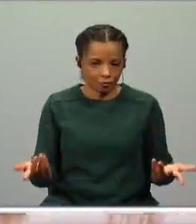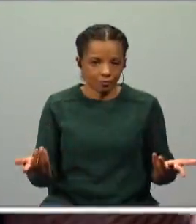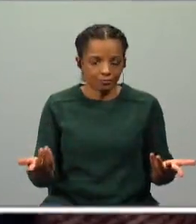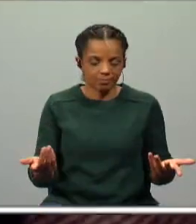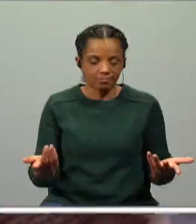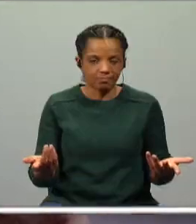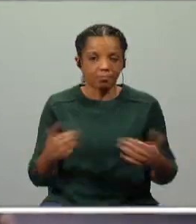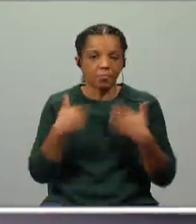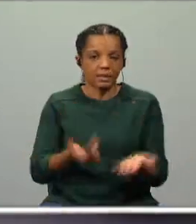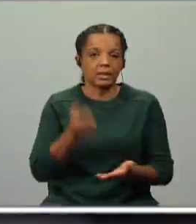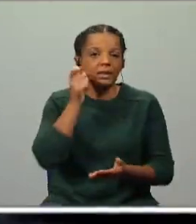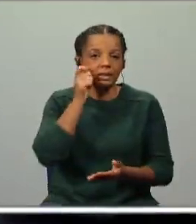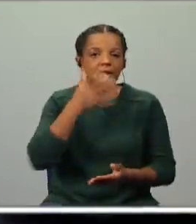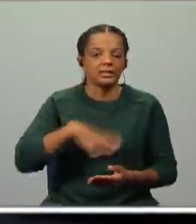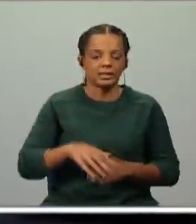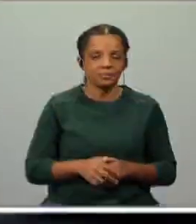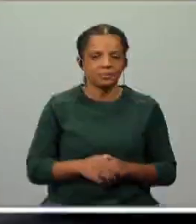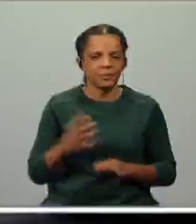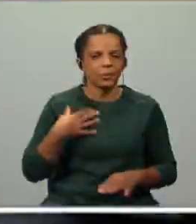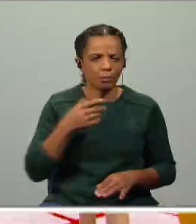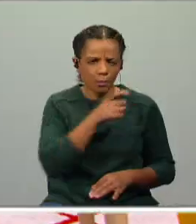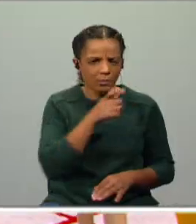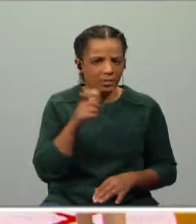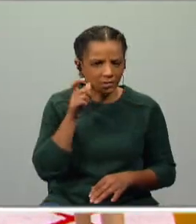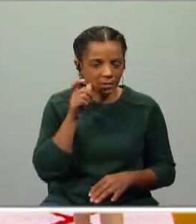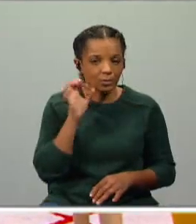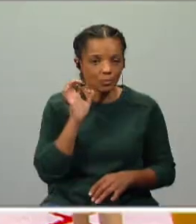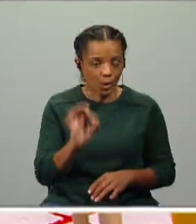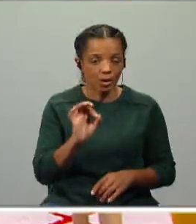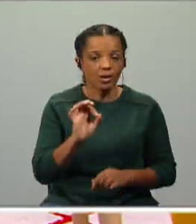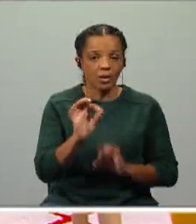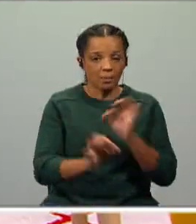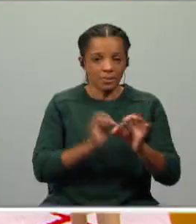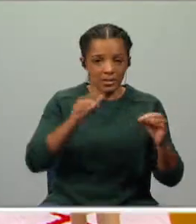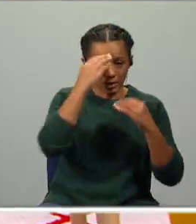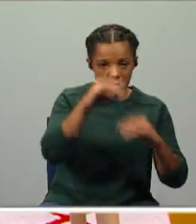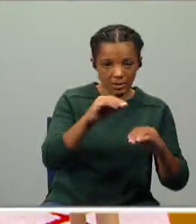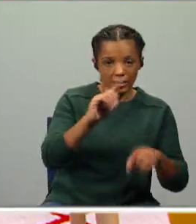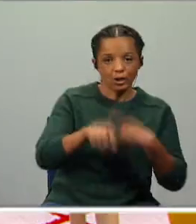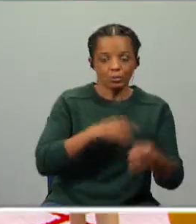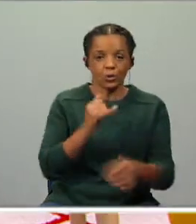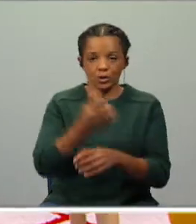Mas eu tinha prometido que a seguir a este momento vos ia contar outra história não é pronto